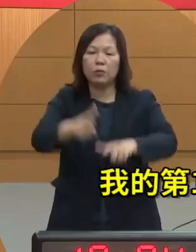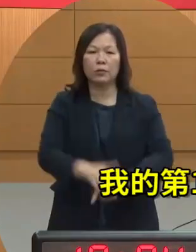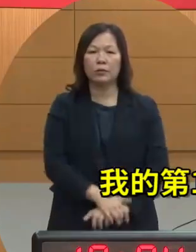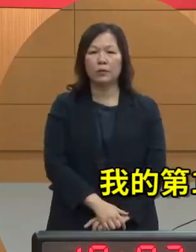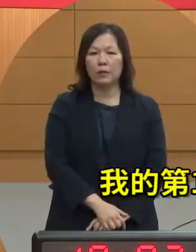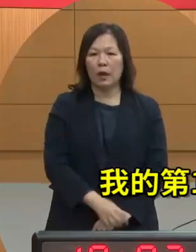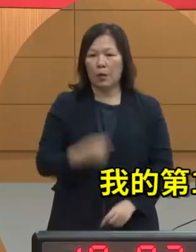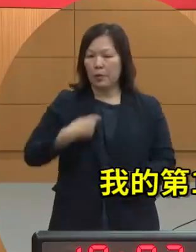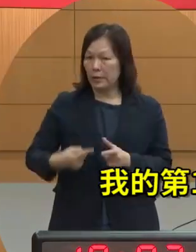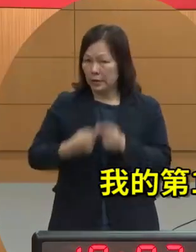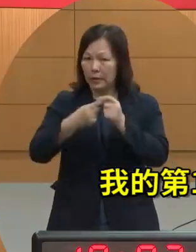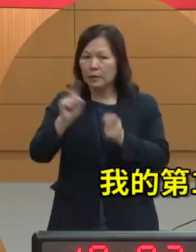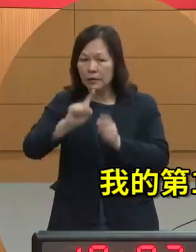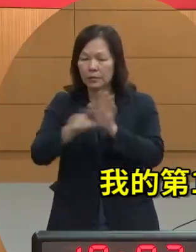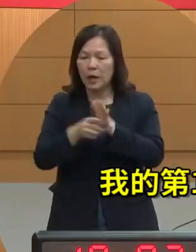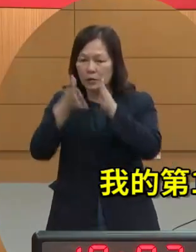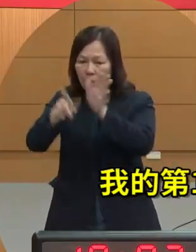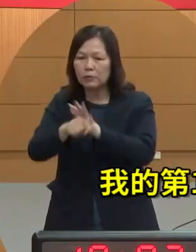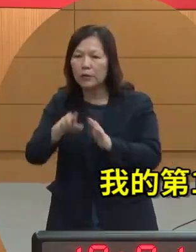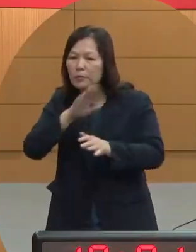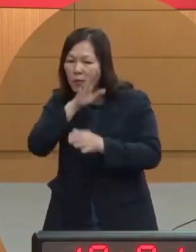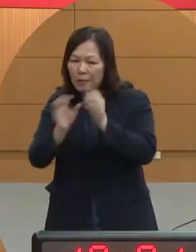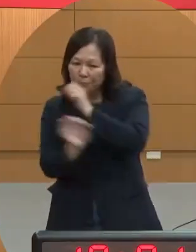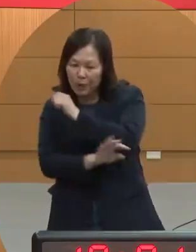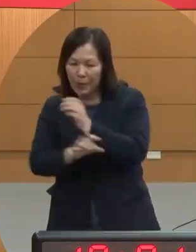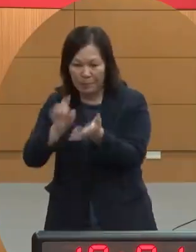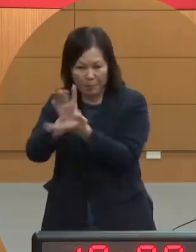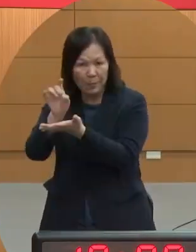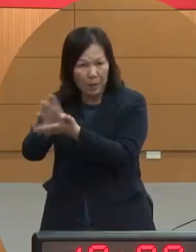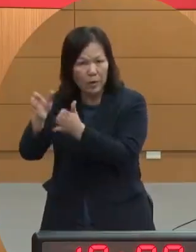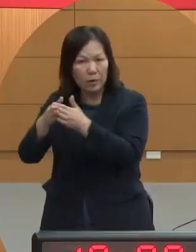我的第1步 我要先掃除黑金跟除弊 這裡面只有我敢講